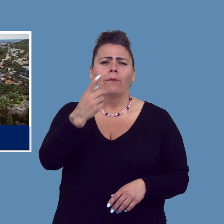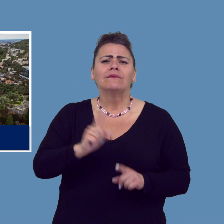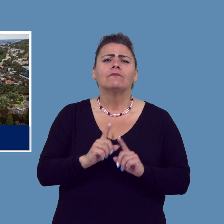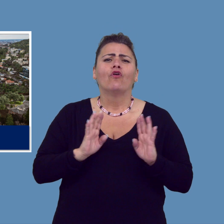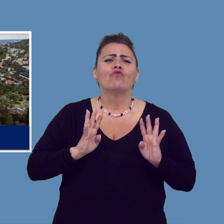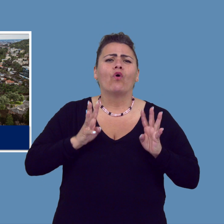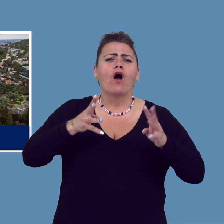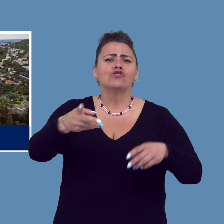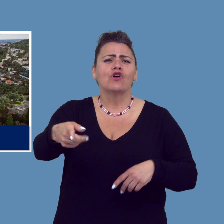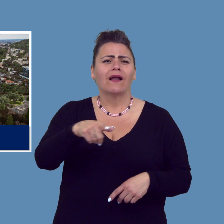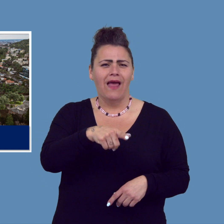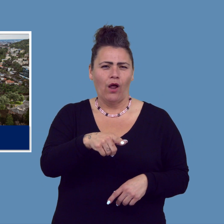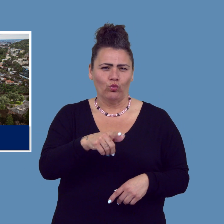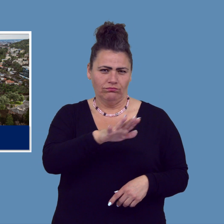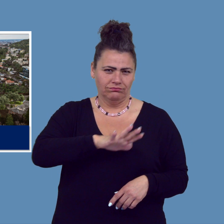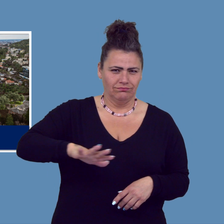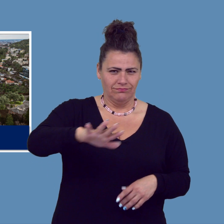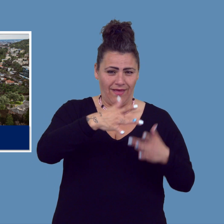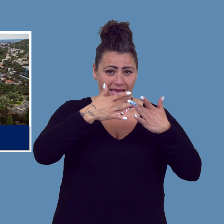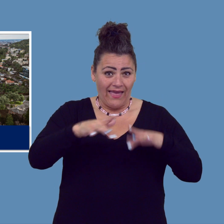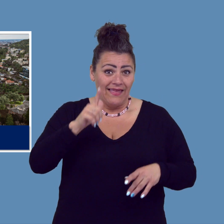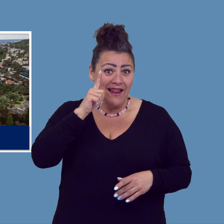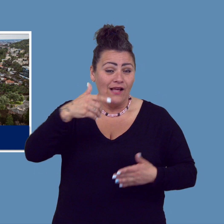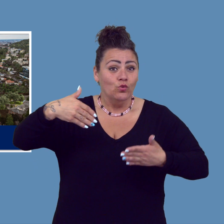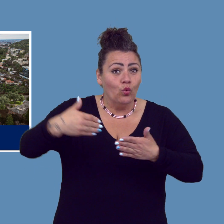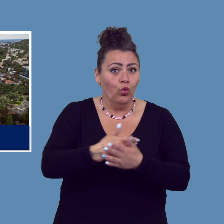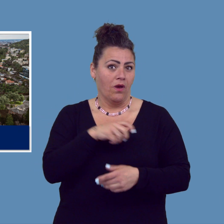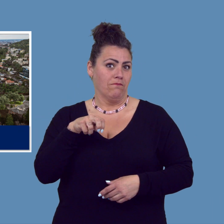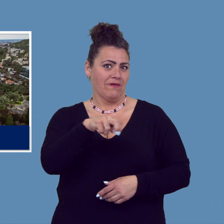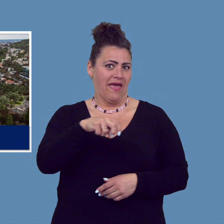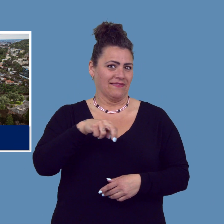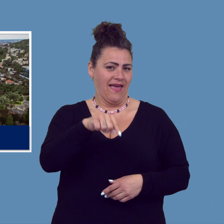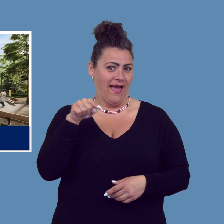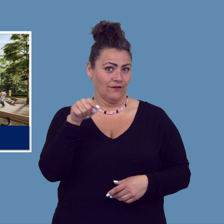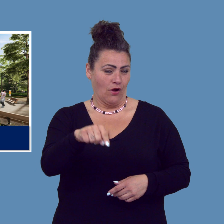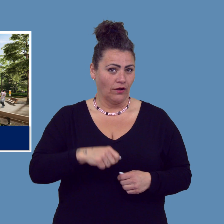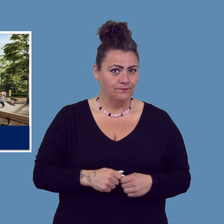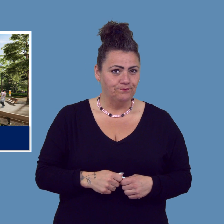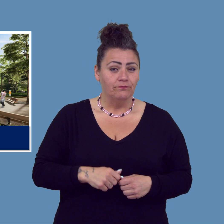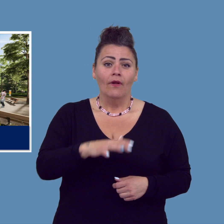a fogaskerekű telephelyén keresztül új bejárat nyílik.